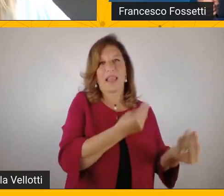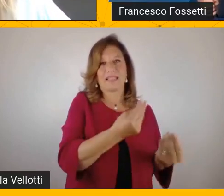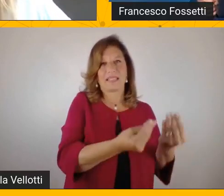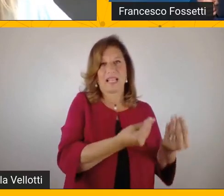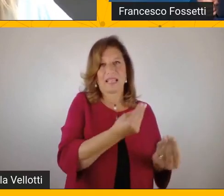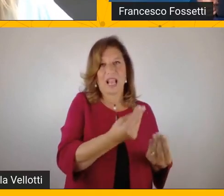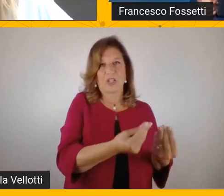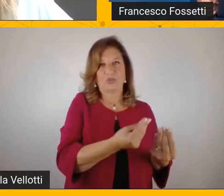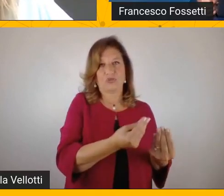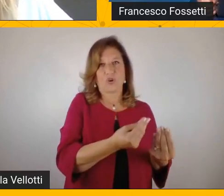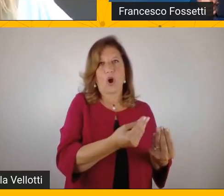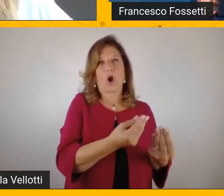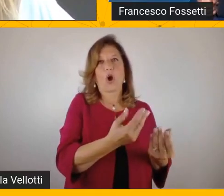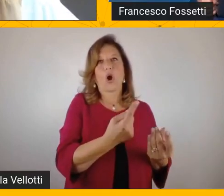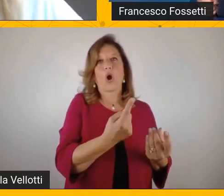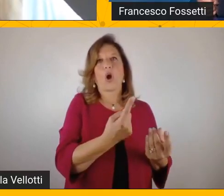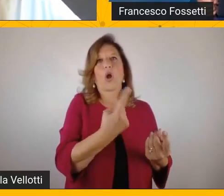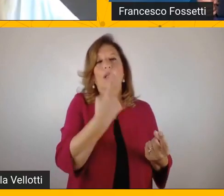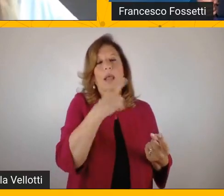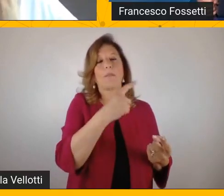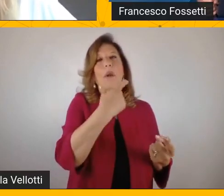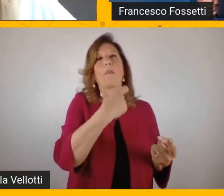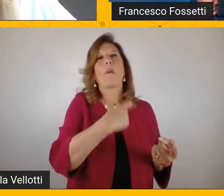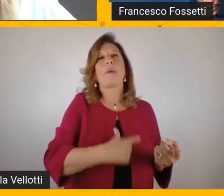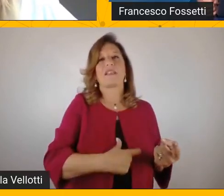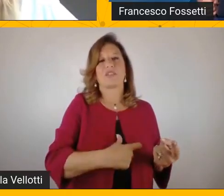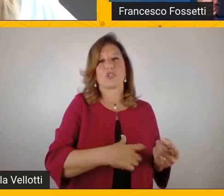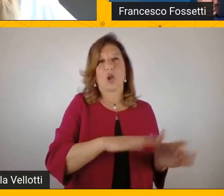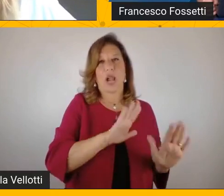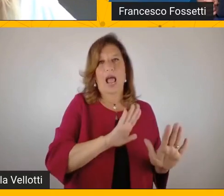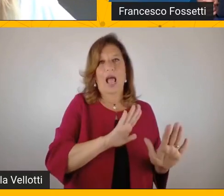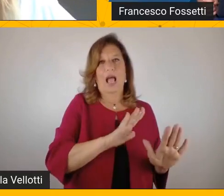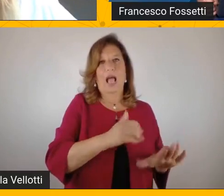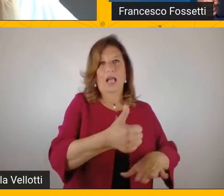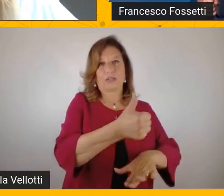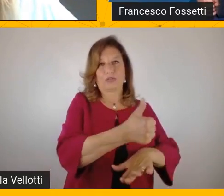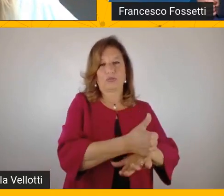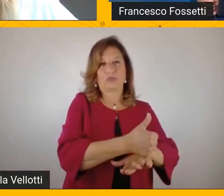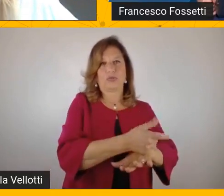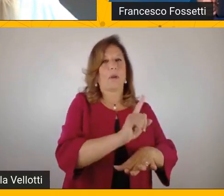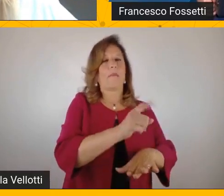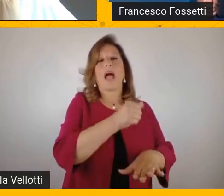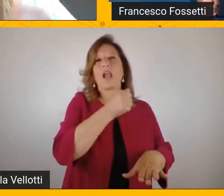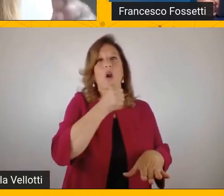bellezza del gioco diciamo così ma che personaggio nel proprio